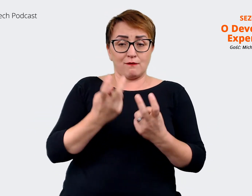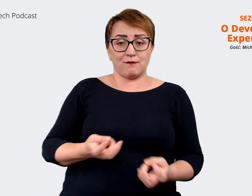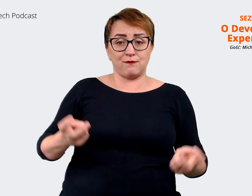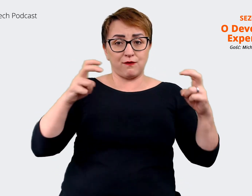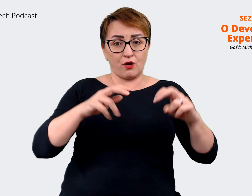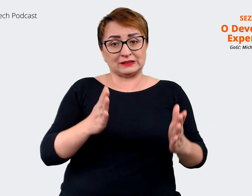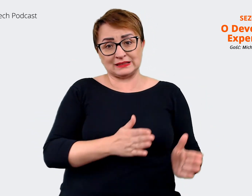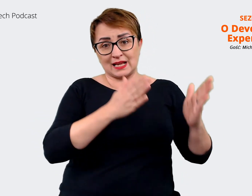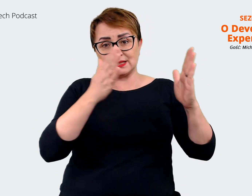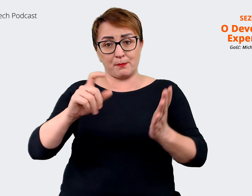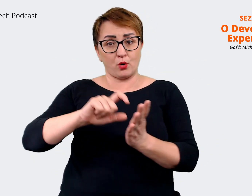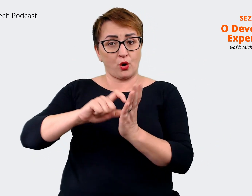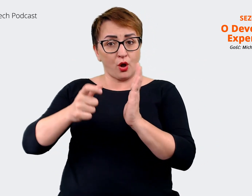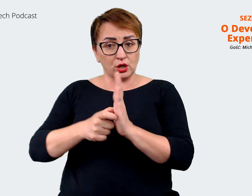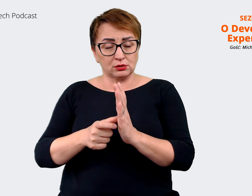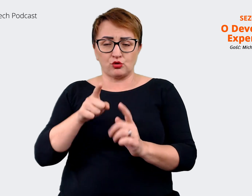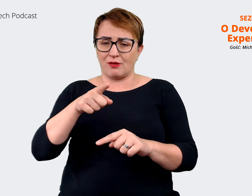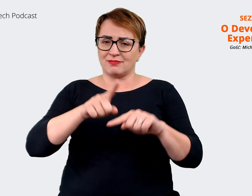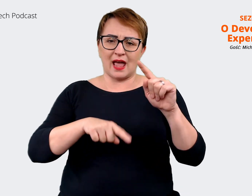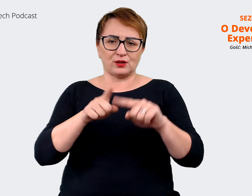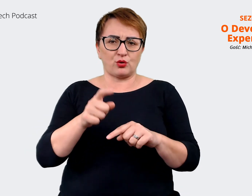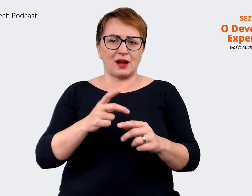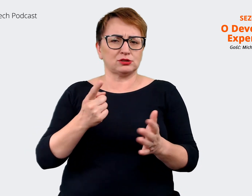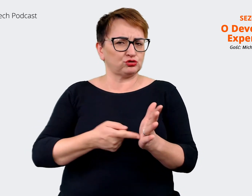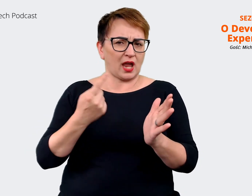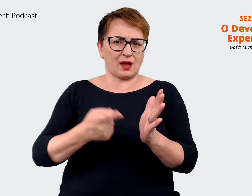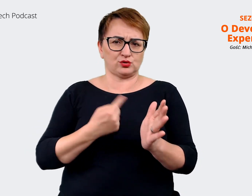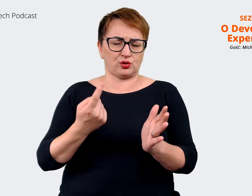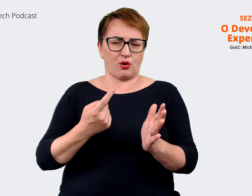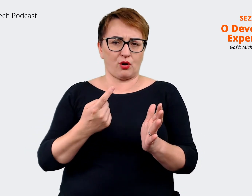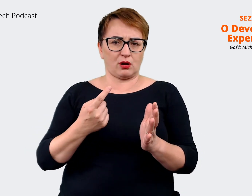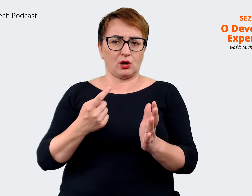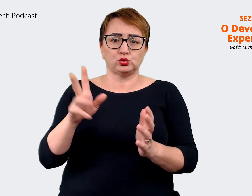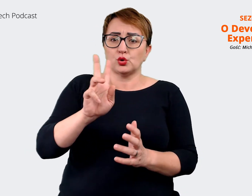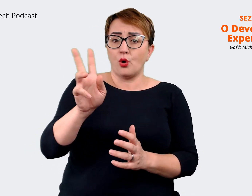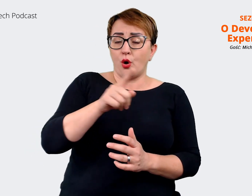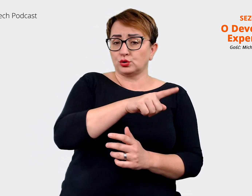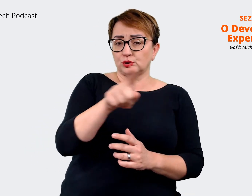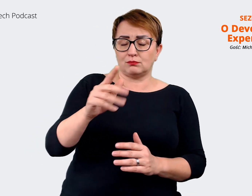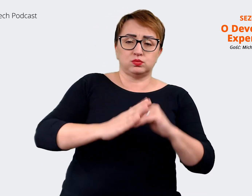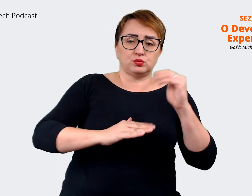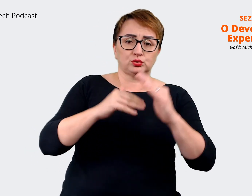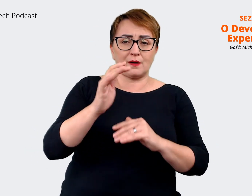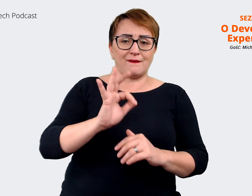tworzy taki kolejny klocek, to naturalnie często wychodzi tak, że ktoś pracuje przy budowie danego